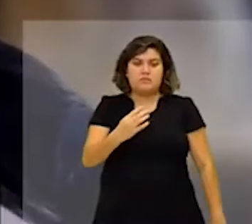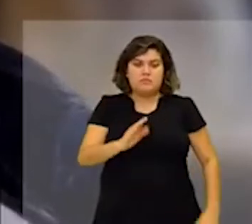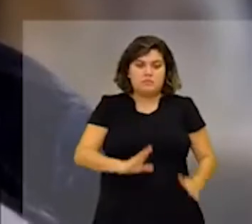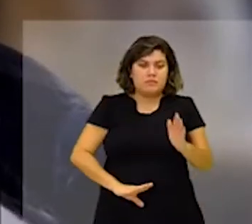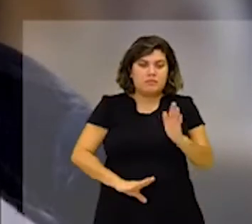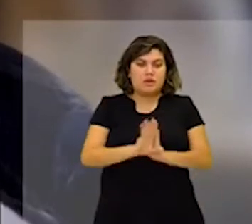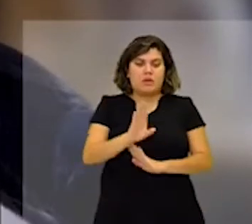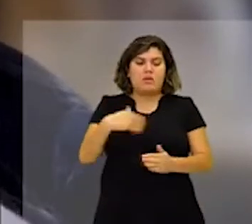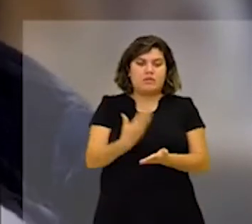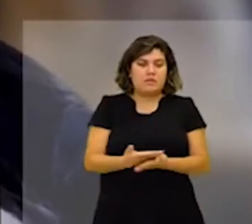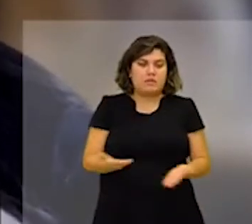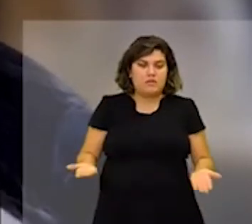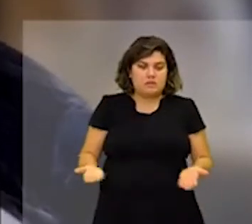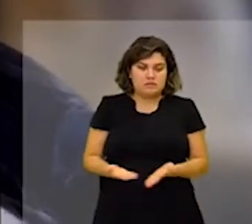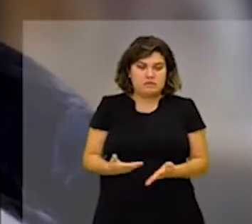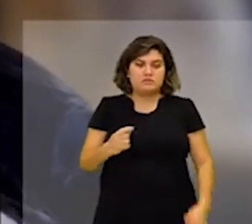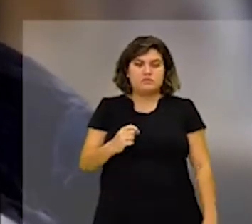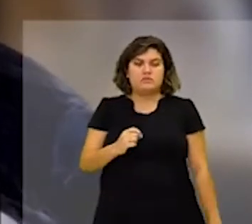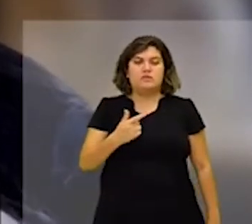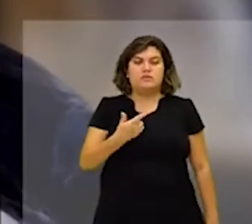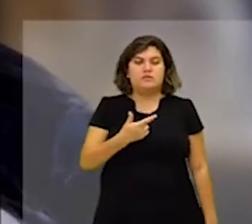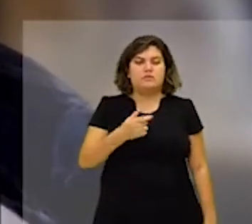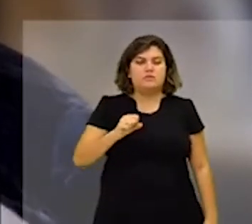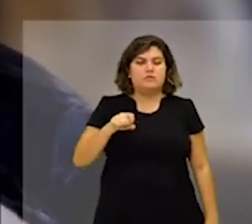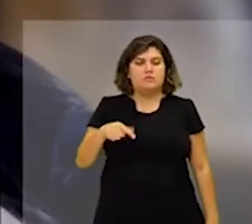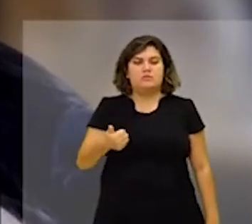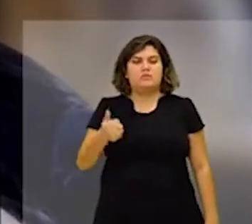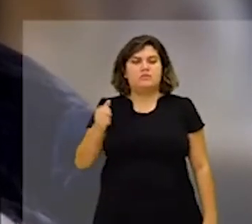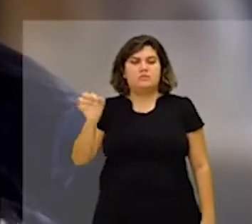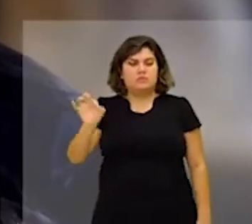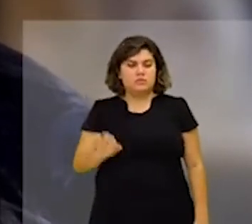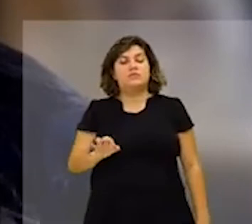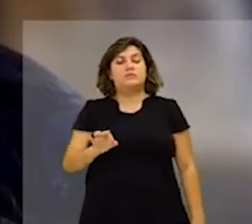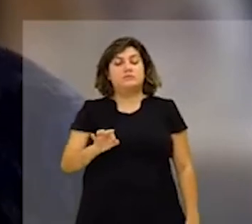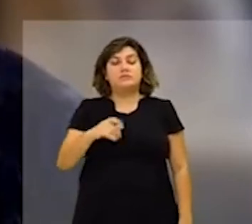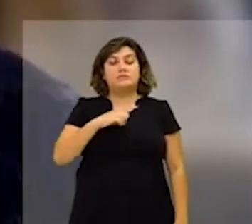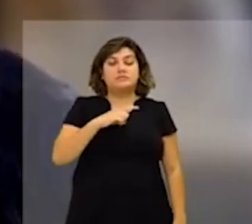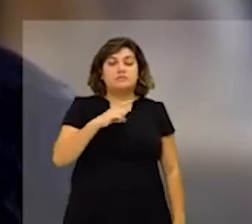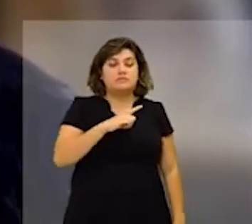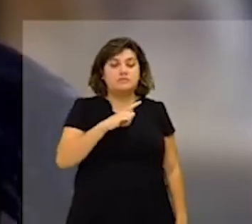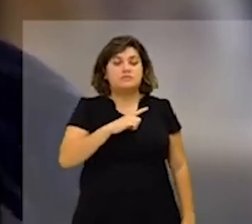e apesar das mulheres serem 52 por cento da população brasileira se elas ocupam apenas 16